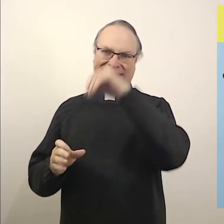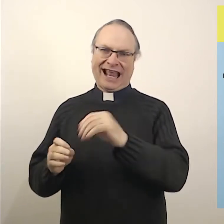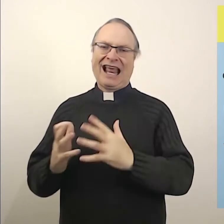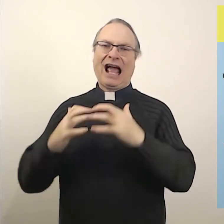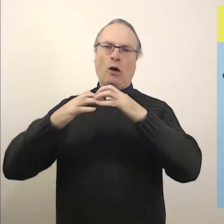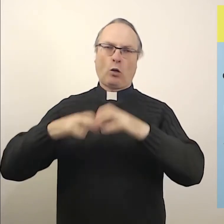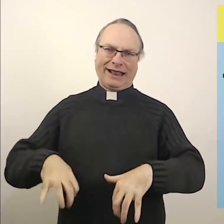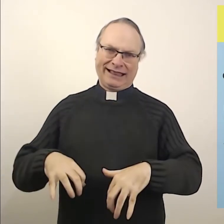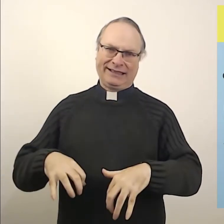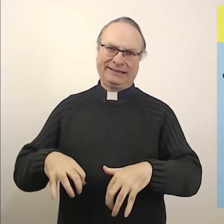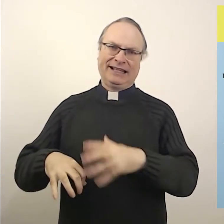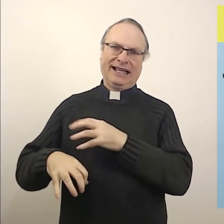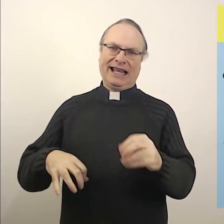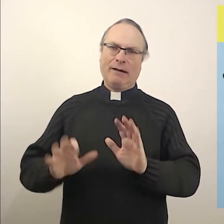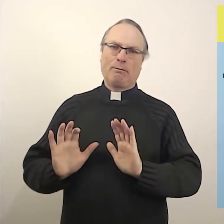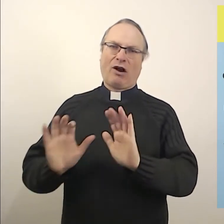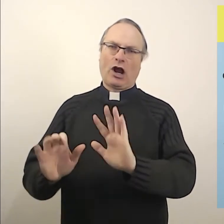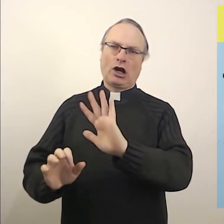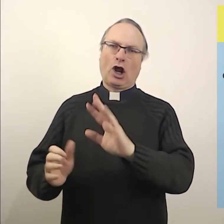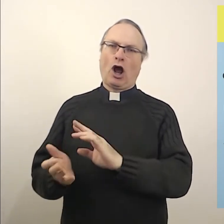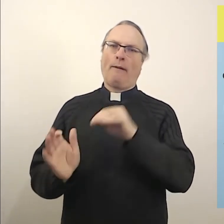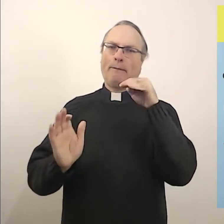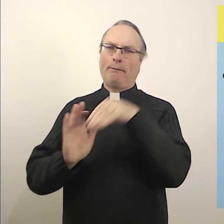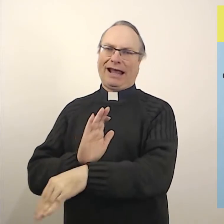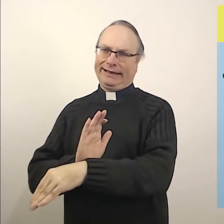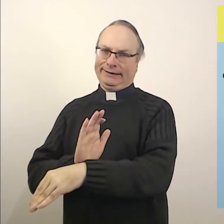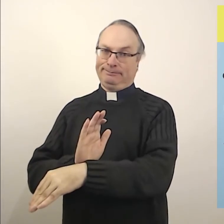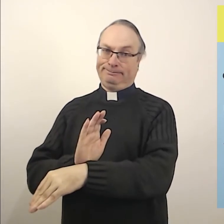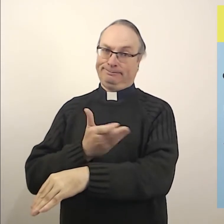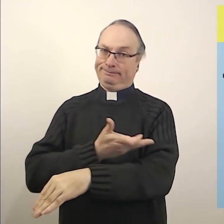dans la ruine et provoquent leur perte.